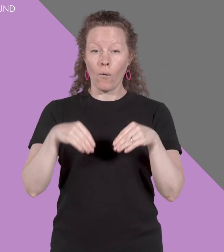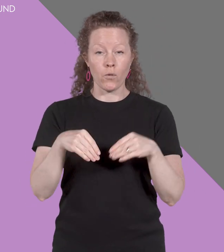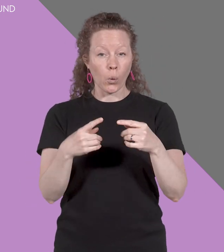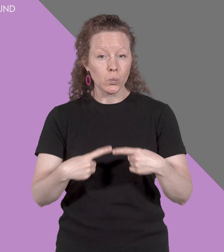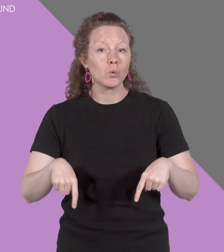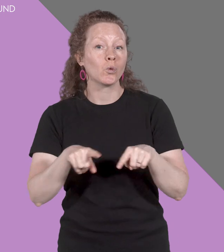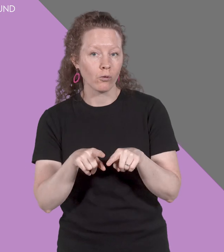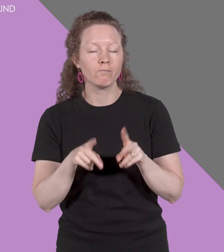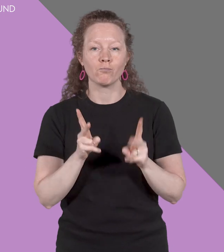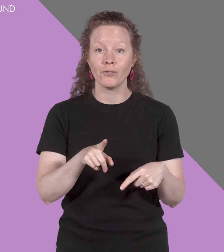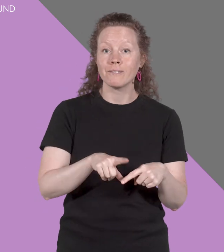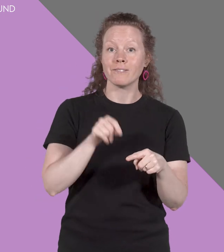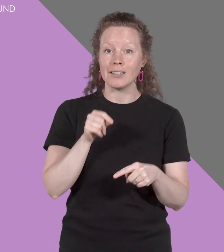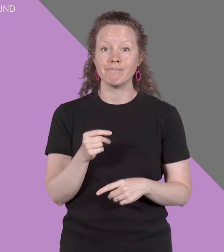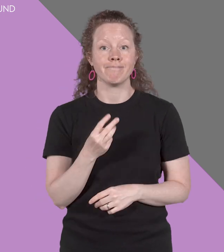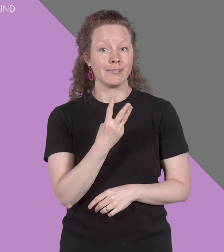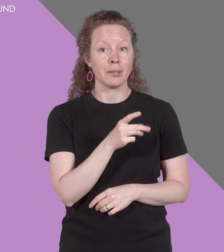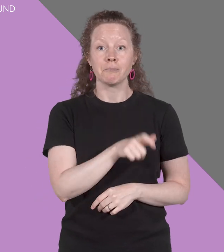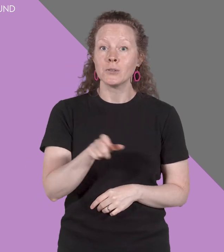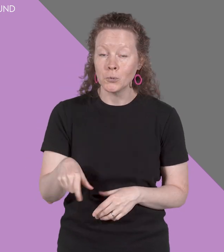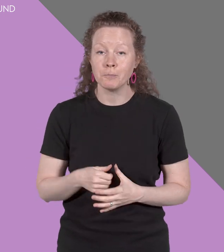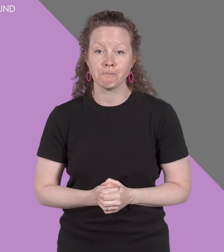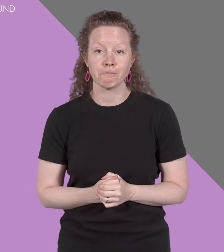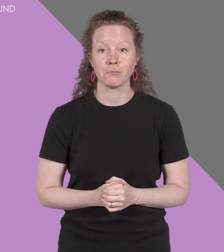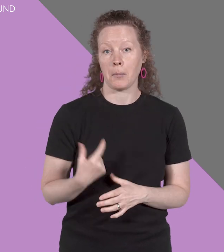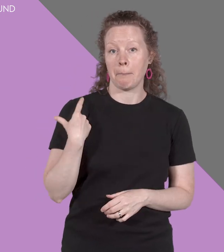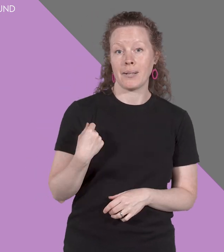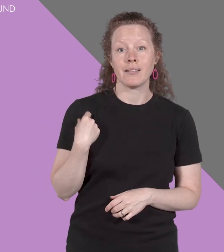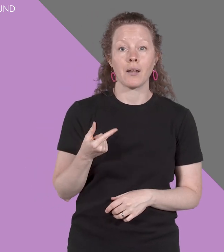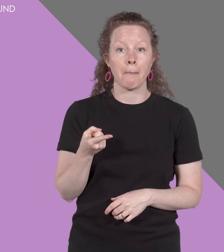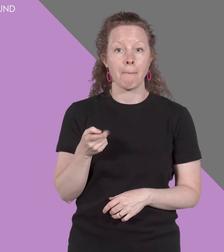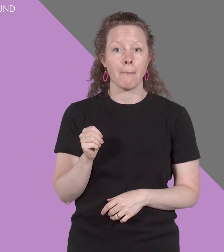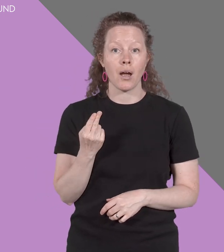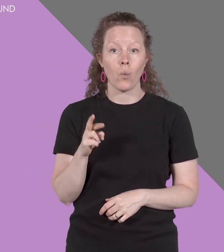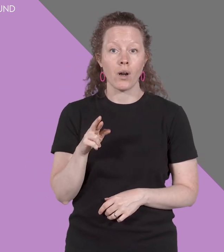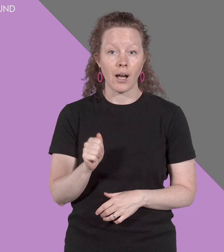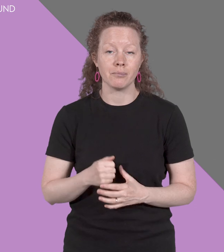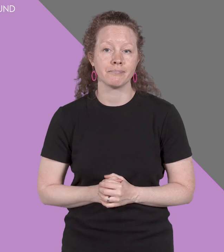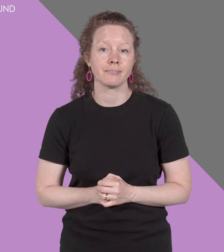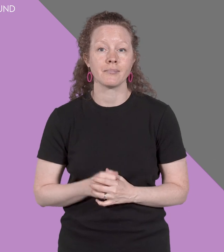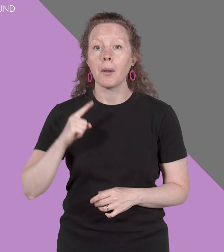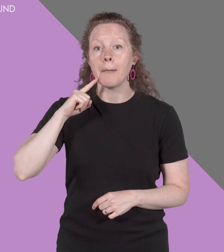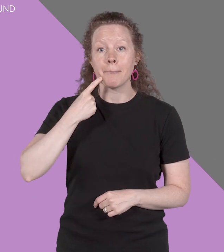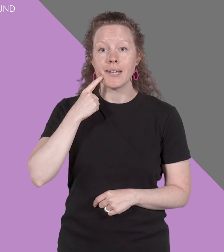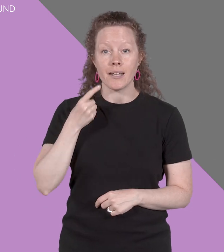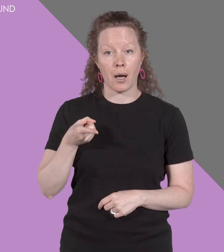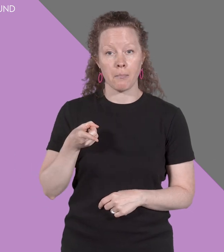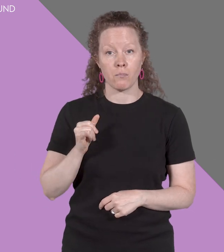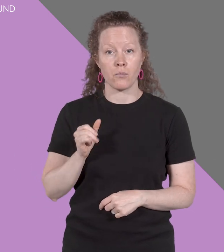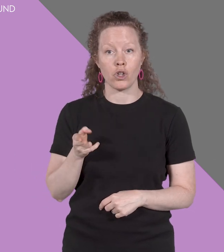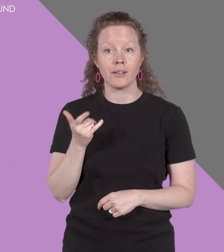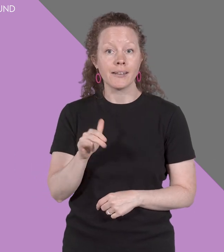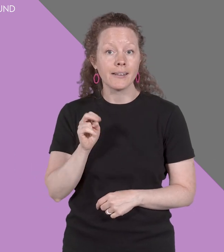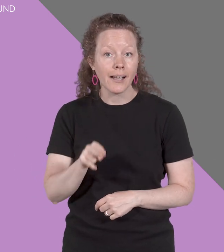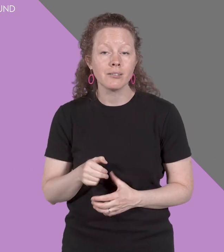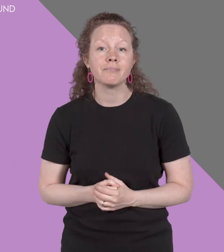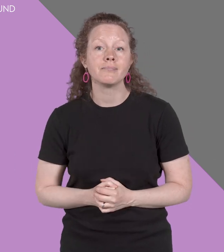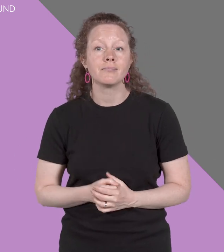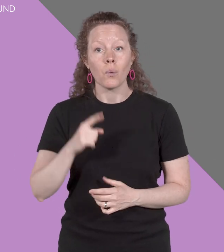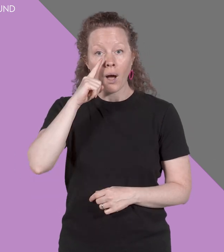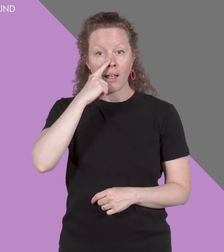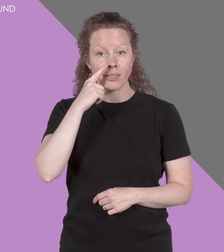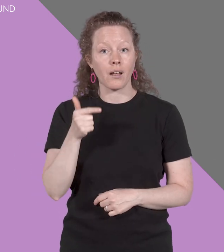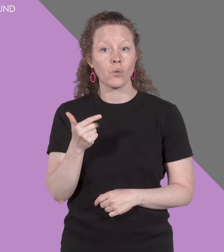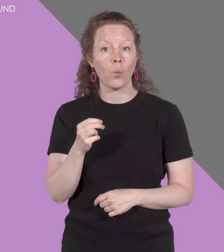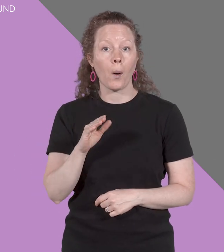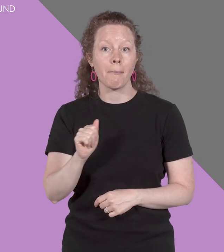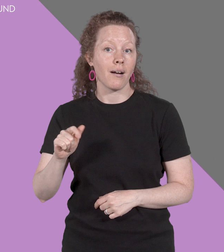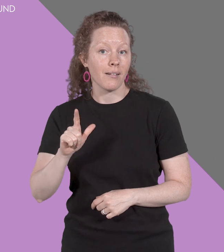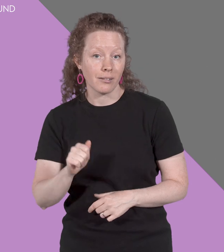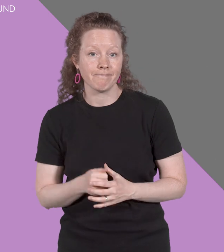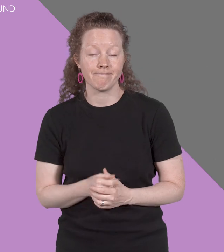Till valutskottet omvaldes Brita Peura, Piia Pyhtinen och Hanna Tuomaala.